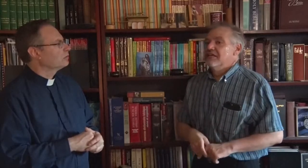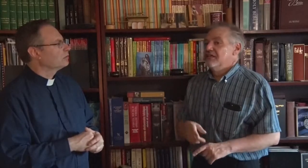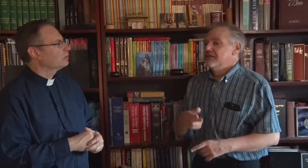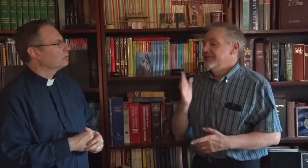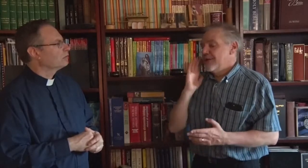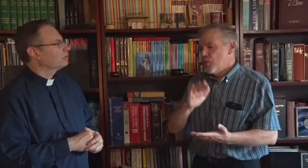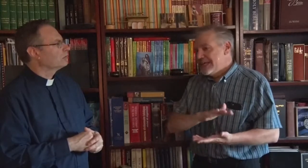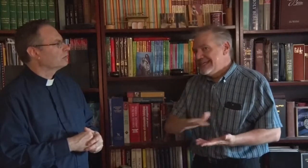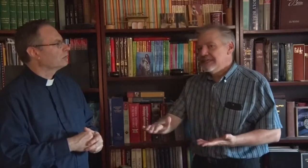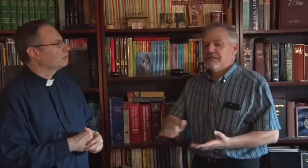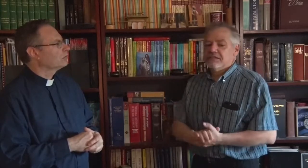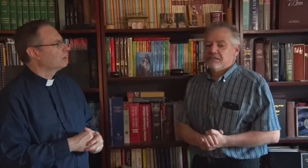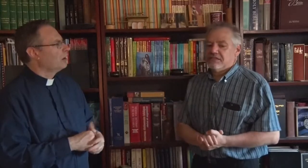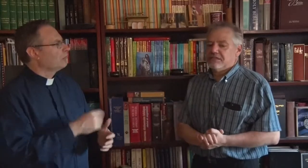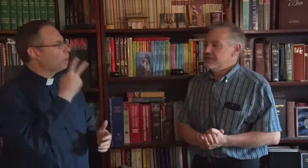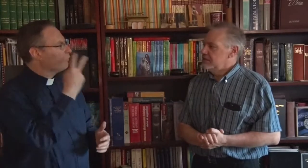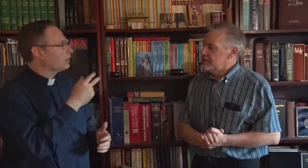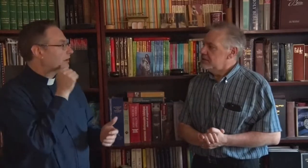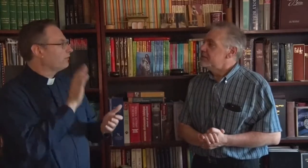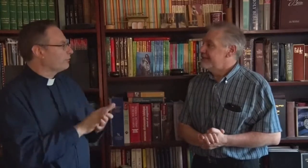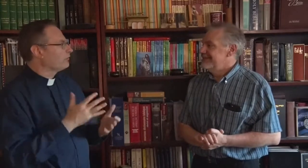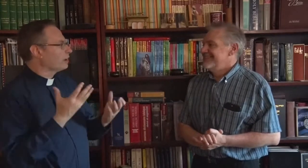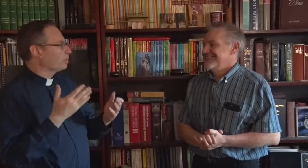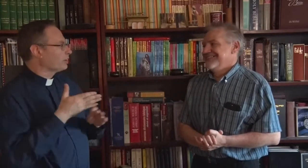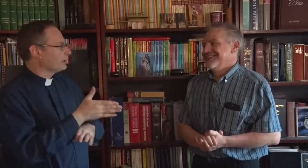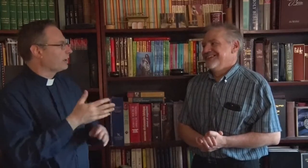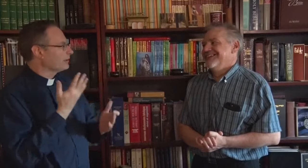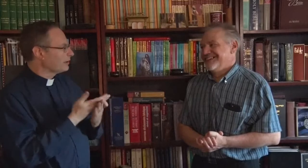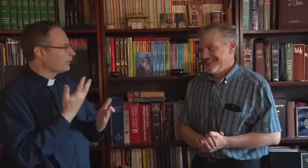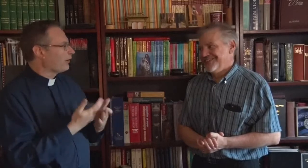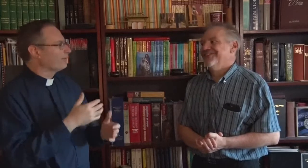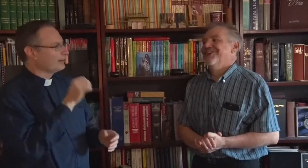J’étais au lit. On voit que ta femme avait passé par les épreuves